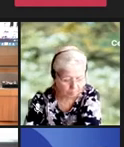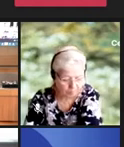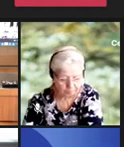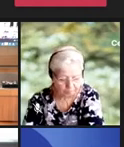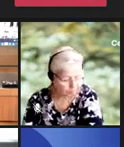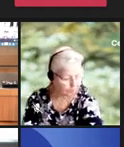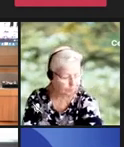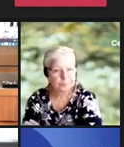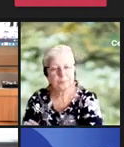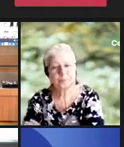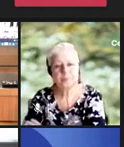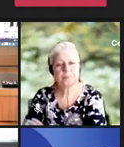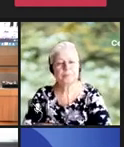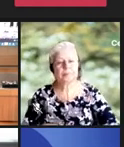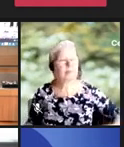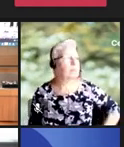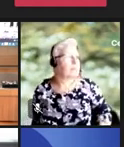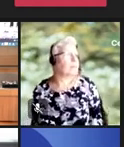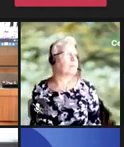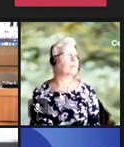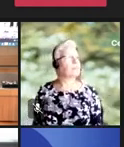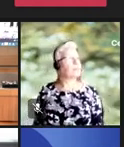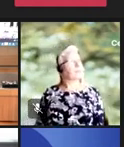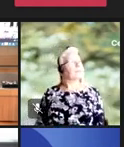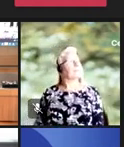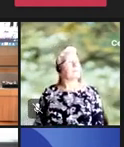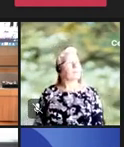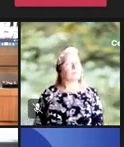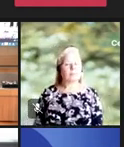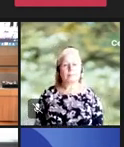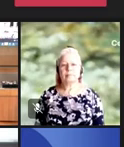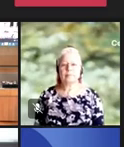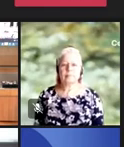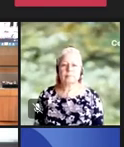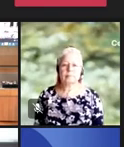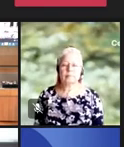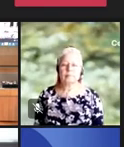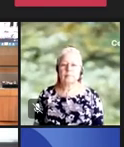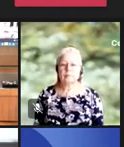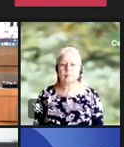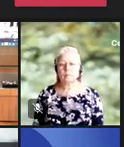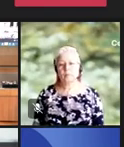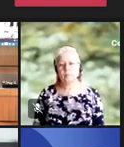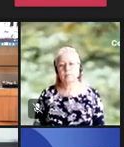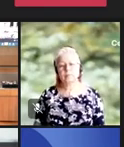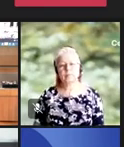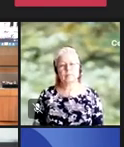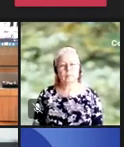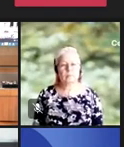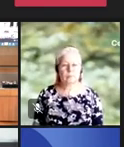Så vi behöver jobba mer på Vi har ju också Beslutet om heltid som norm 100 Corvette på mer underlag Det är därför den av